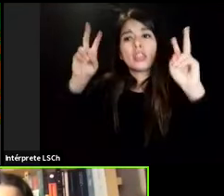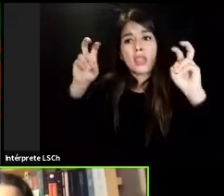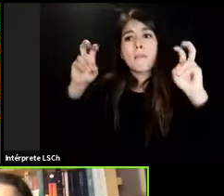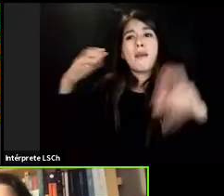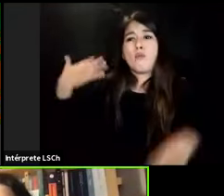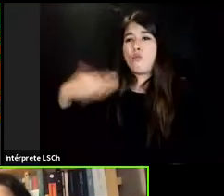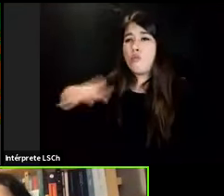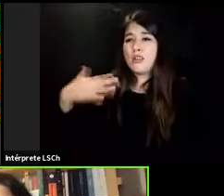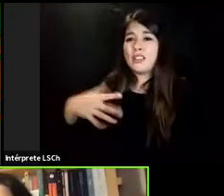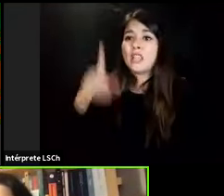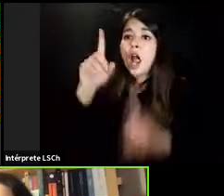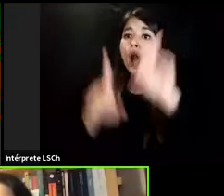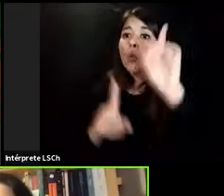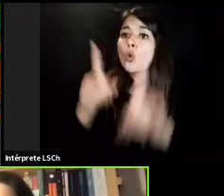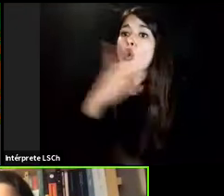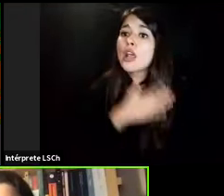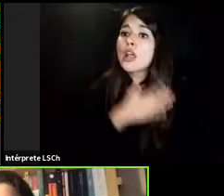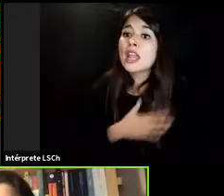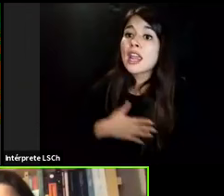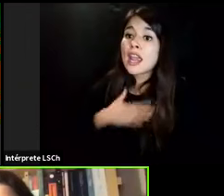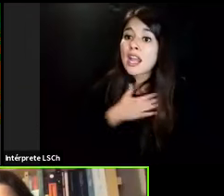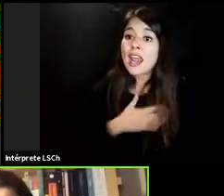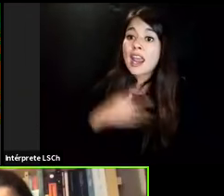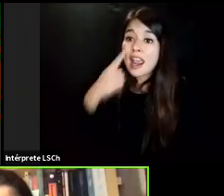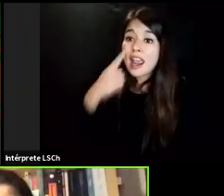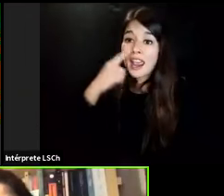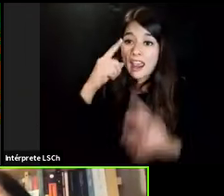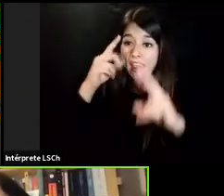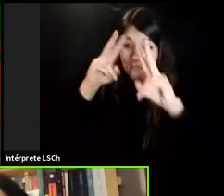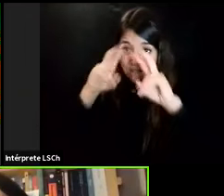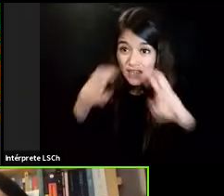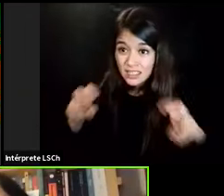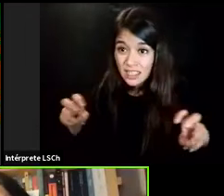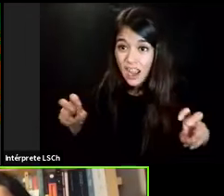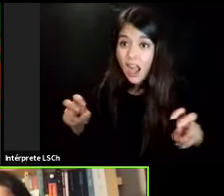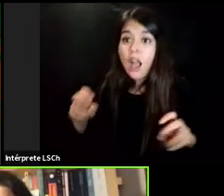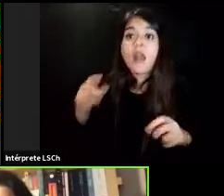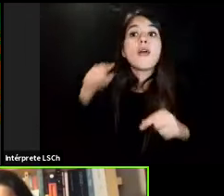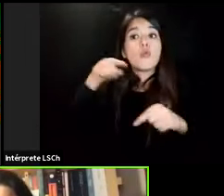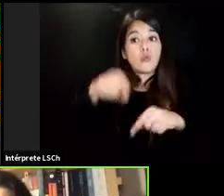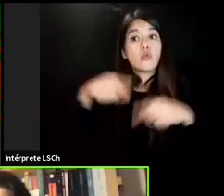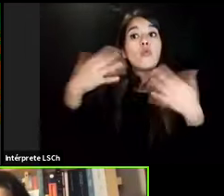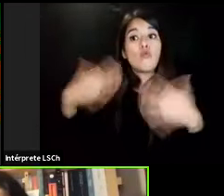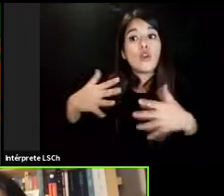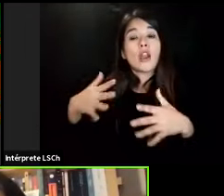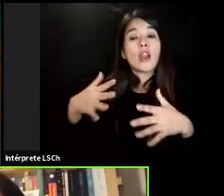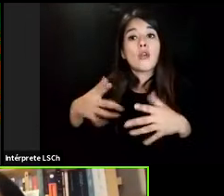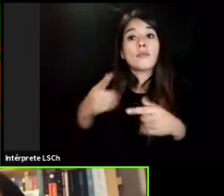interese creo que hay un gran nicho para investigar lo que está pasando en latinoamérica y en el otro